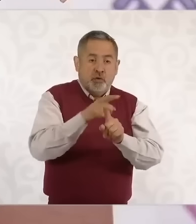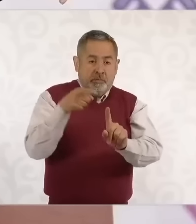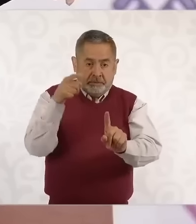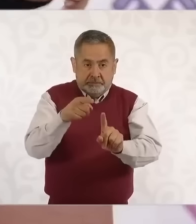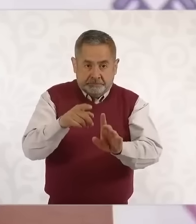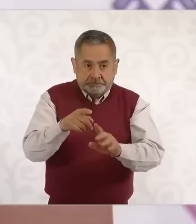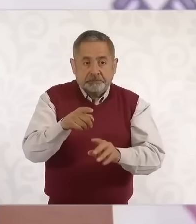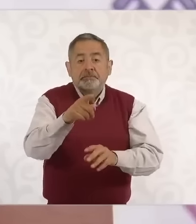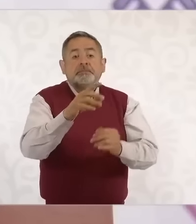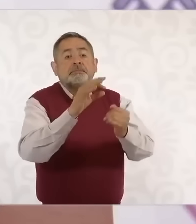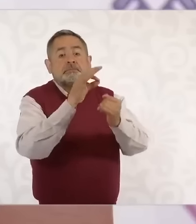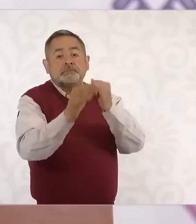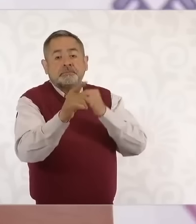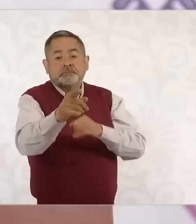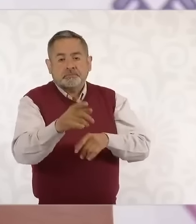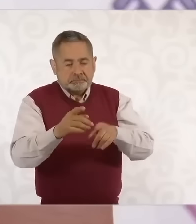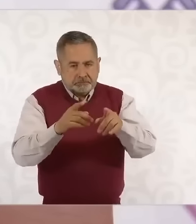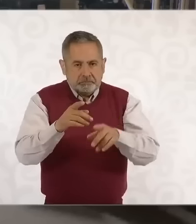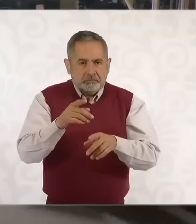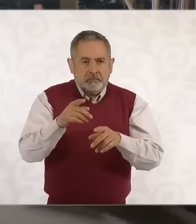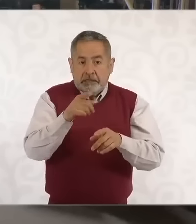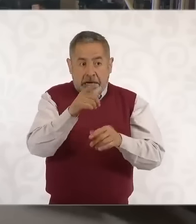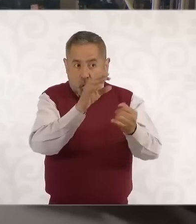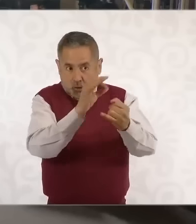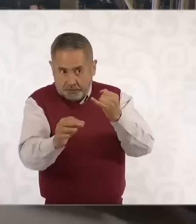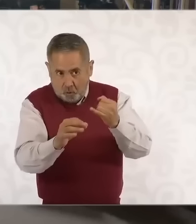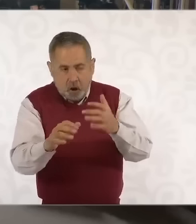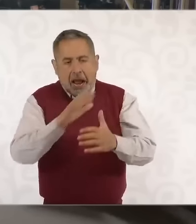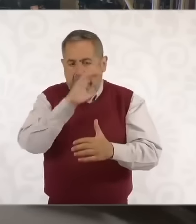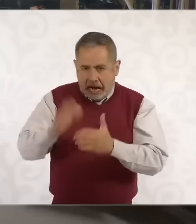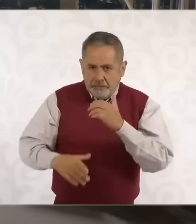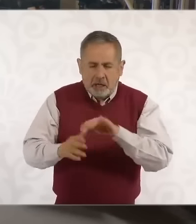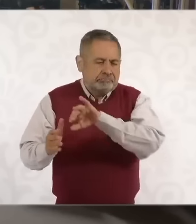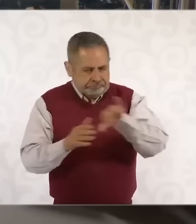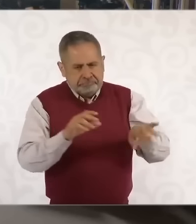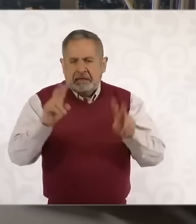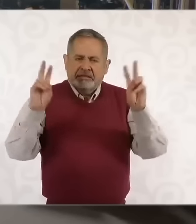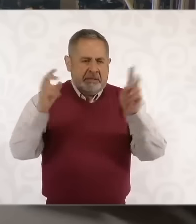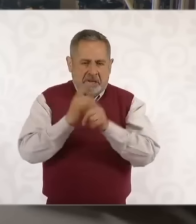la última sobre el tema la compañera. Cerramos sobre el tema y vamos a otros temas. Presidenta,